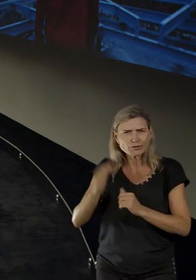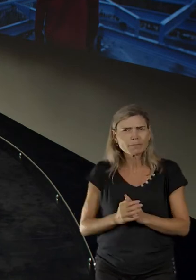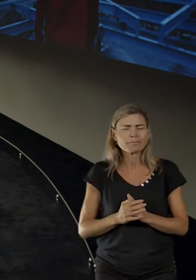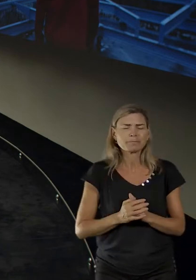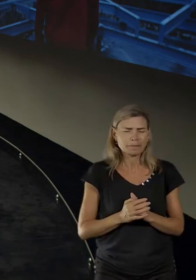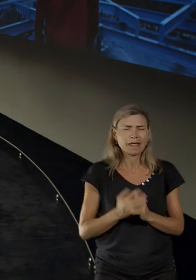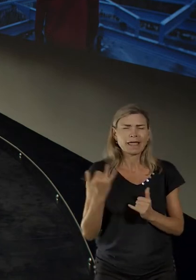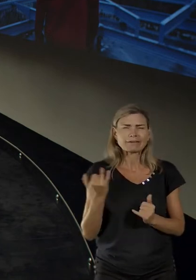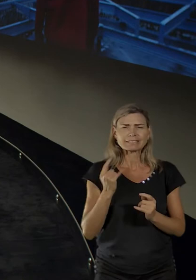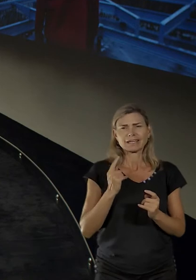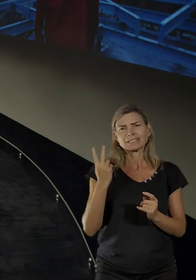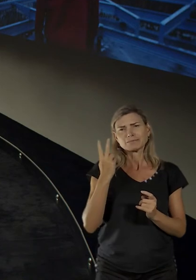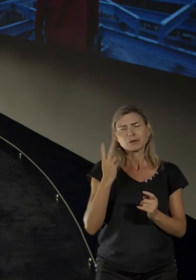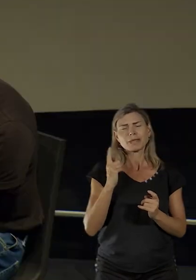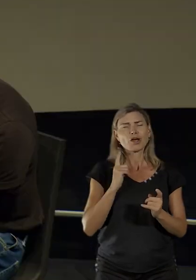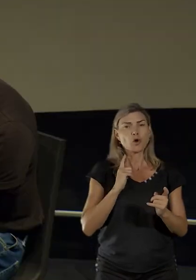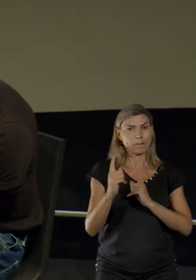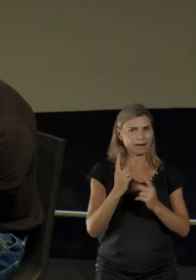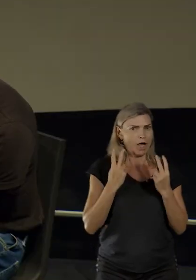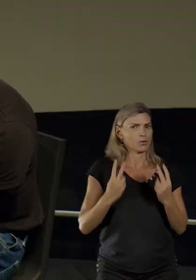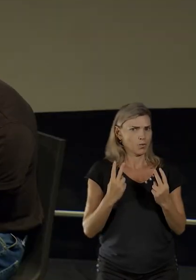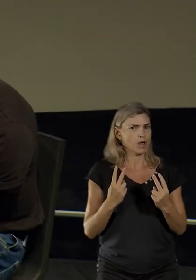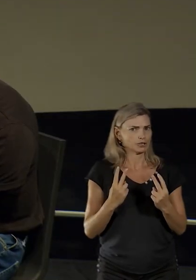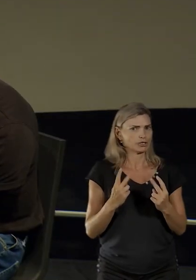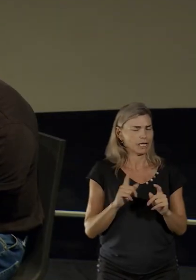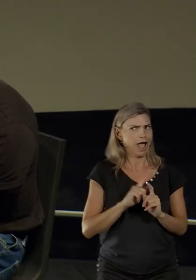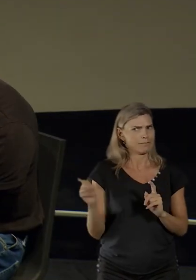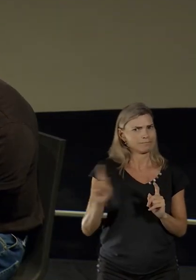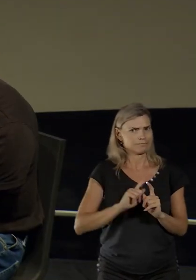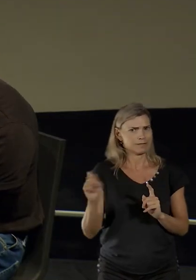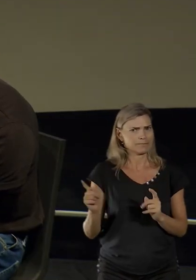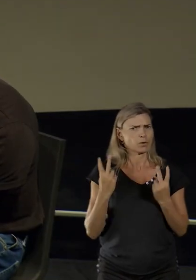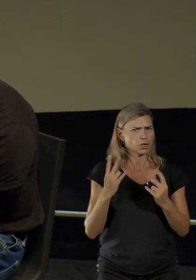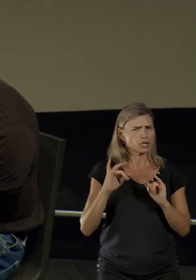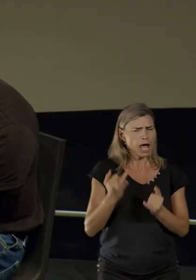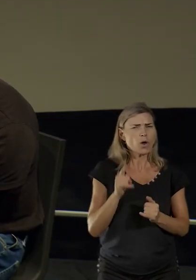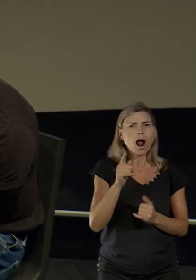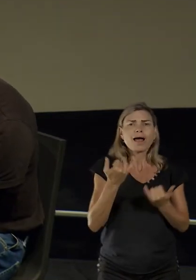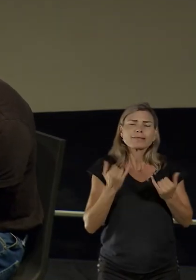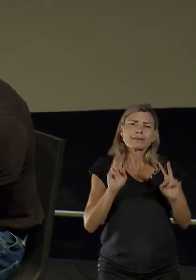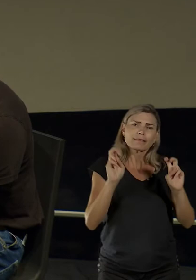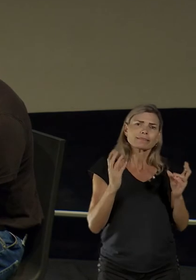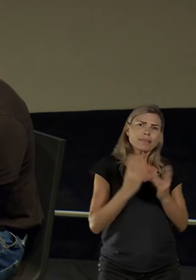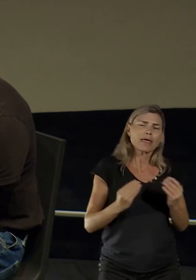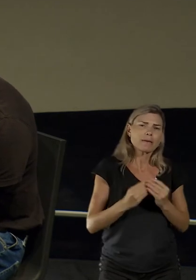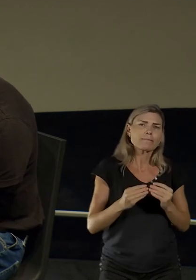ta je samozřejmě vítaná. Ale já si myslím, že my se nebavíme jenom o tom, řeknu, bytovém fondu.